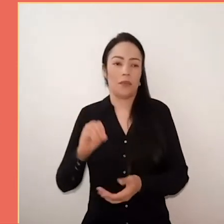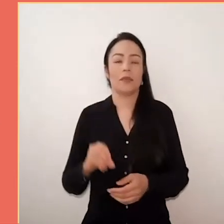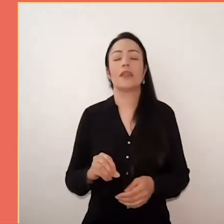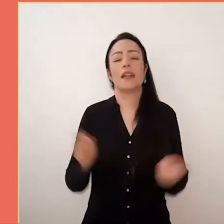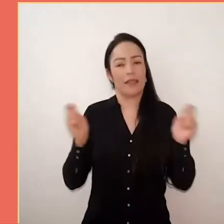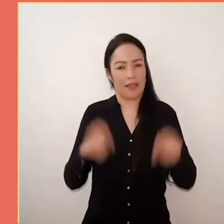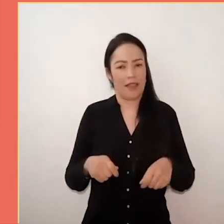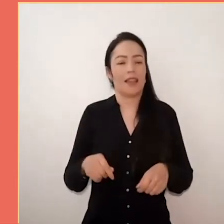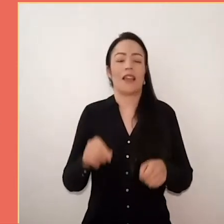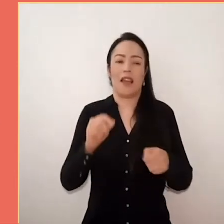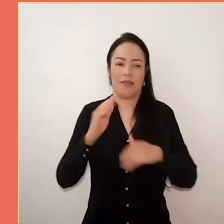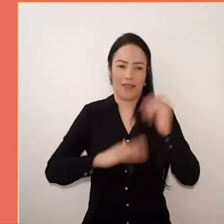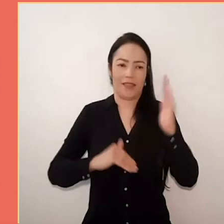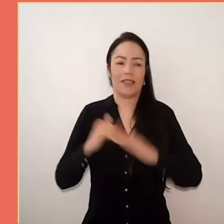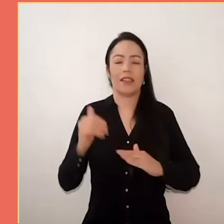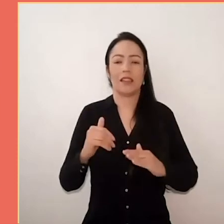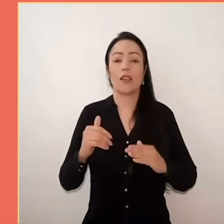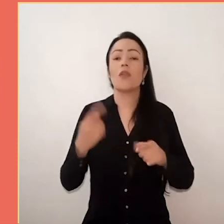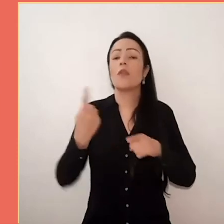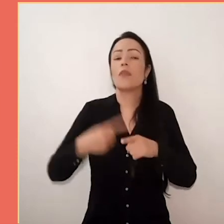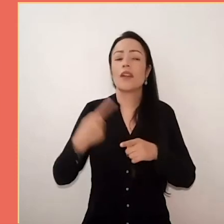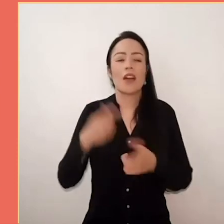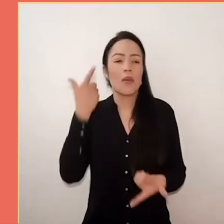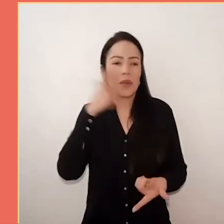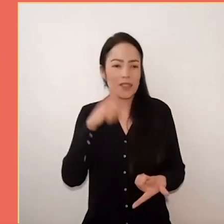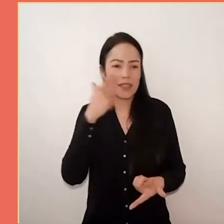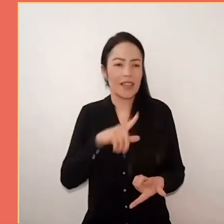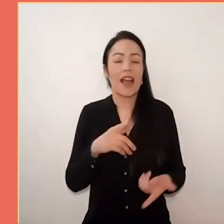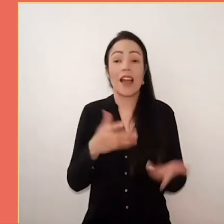E por que a gente consegue? Porque a gente consegue olhar para o ontem.